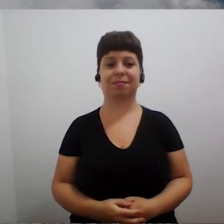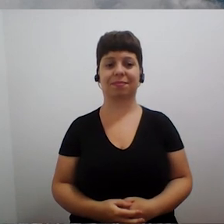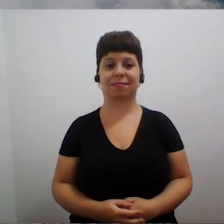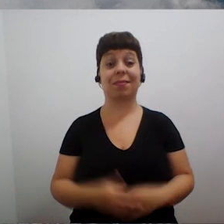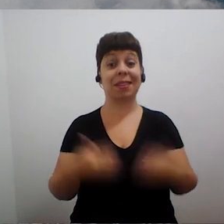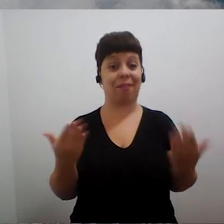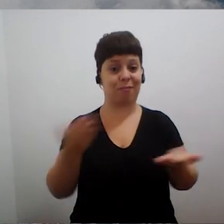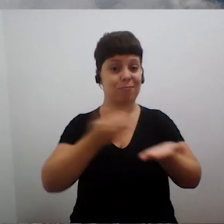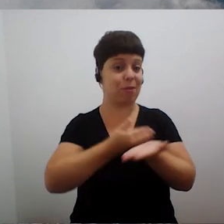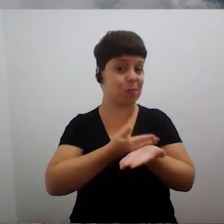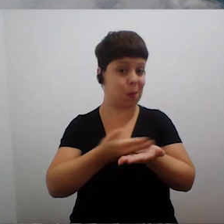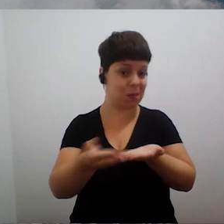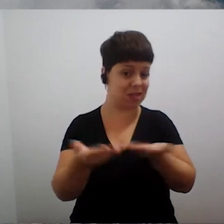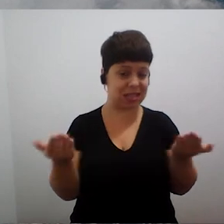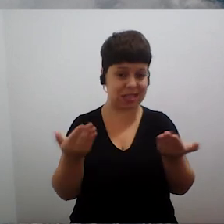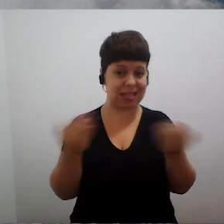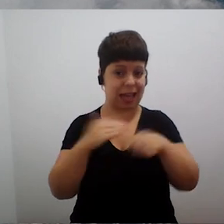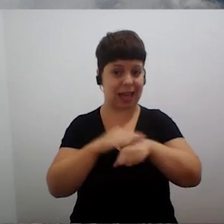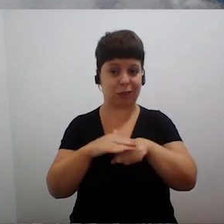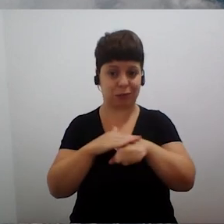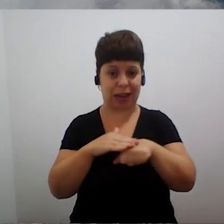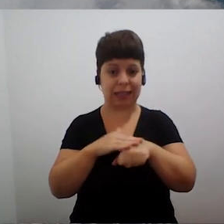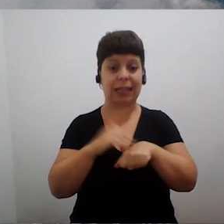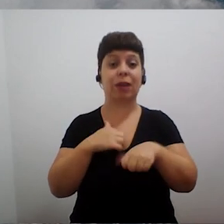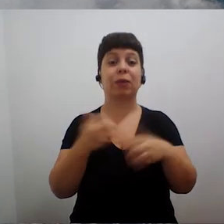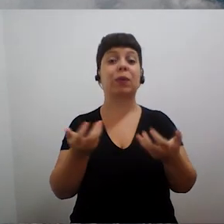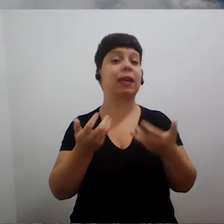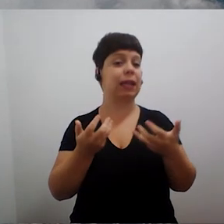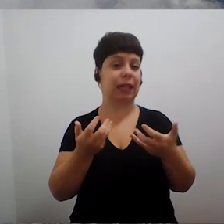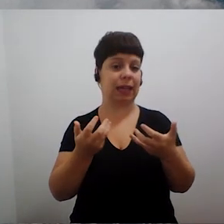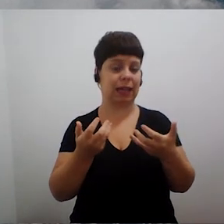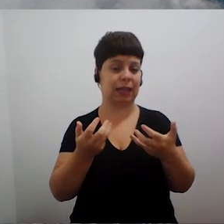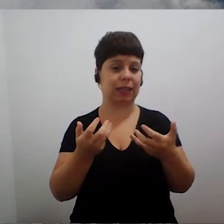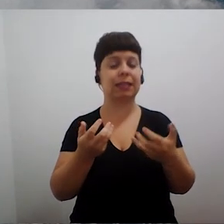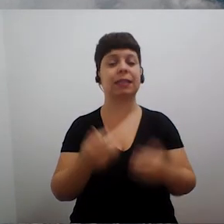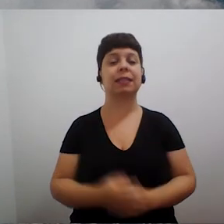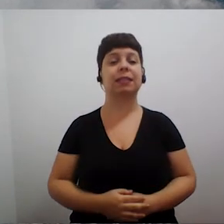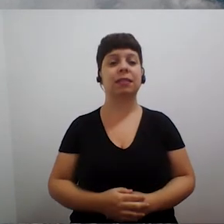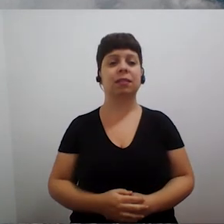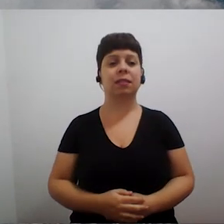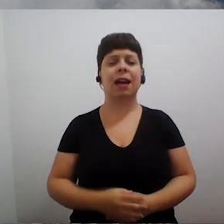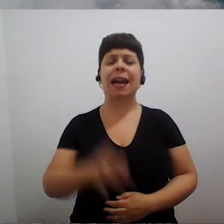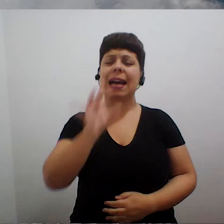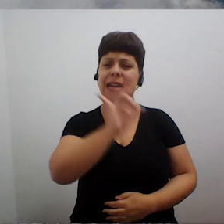Muito bem, vamos começar a discussão, né? Eu queria inicialmente permitir que a gente pudesse